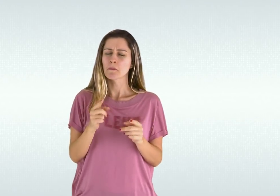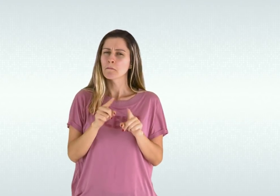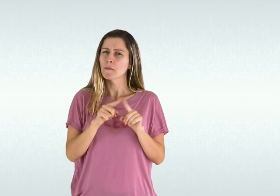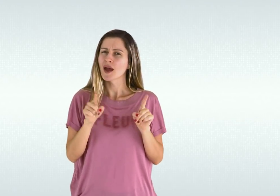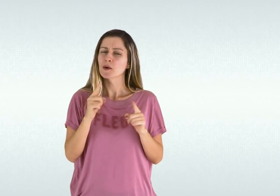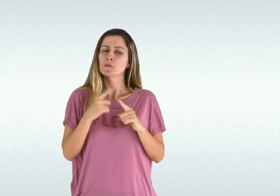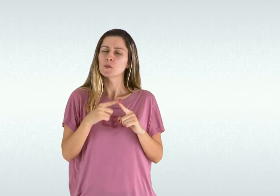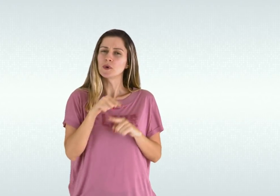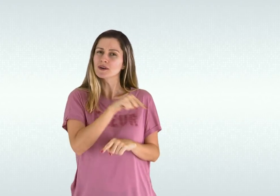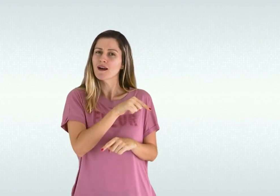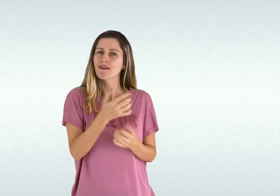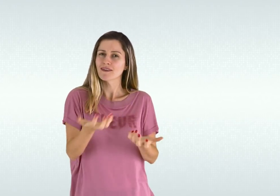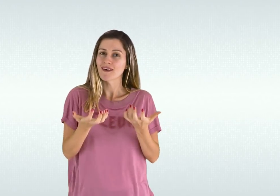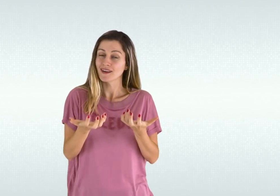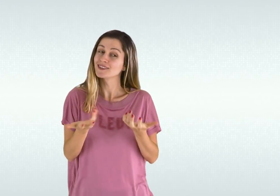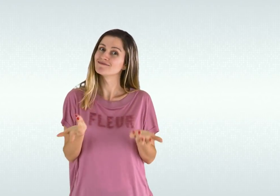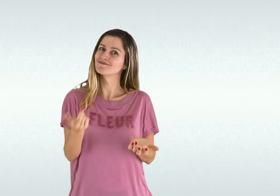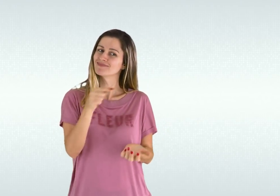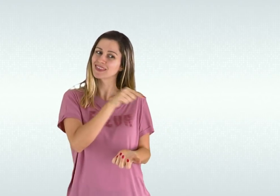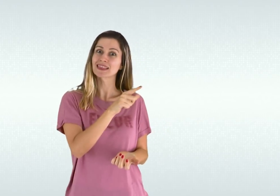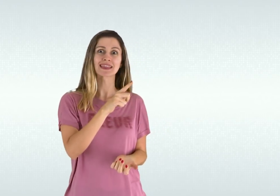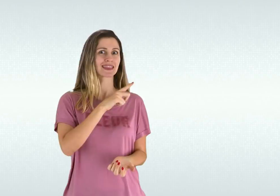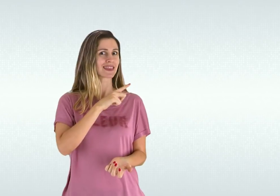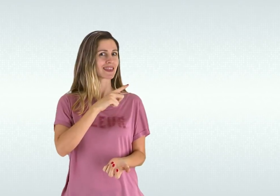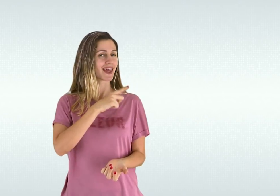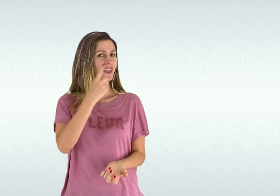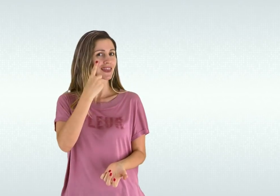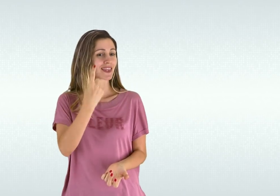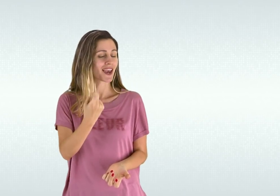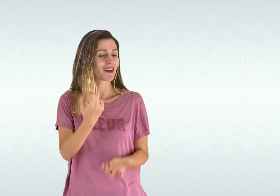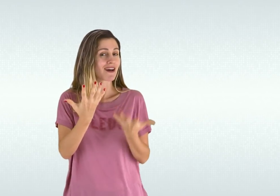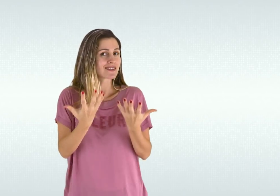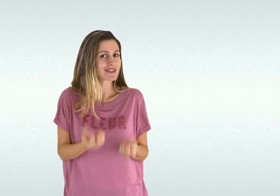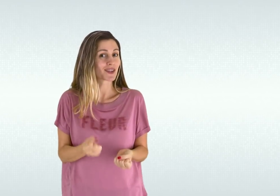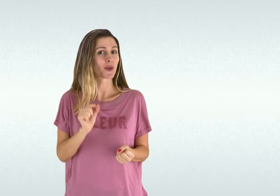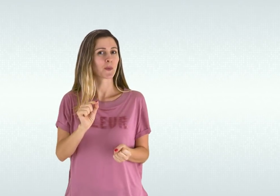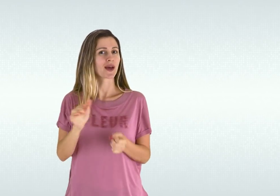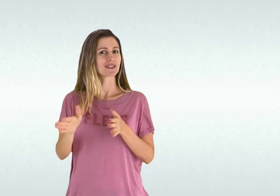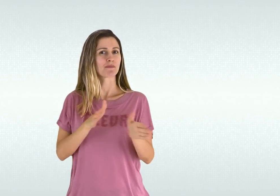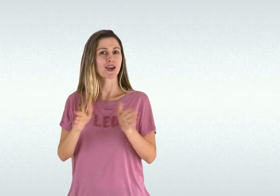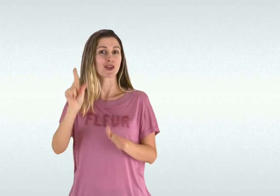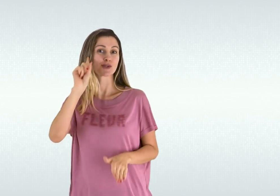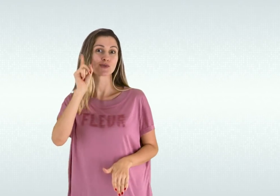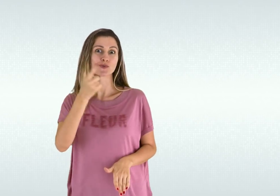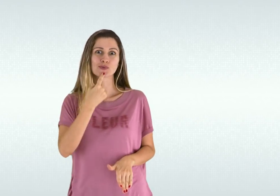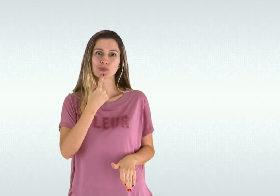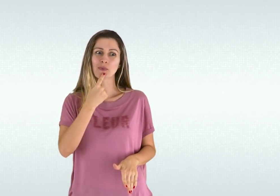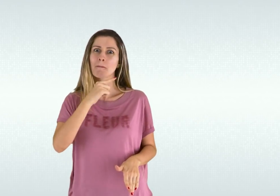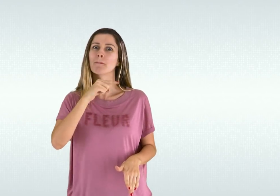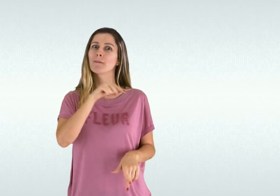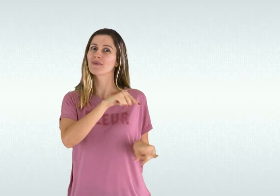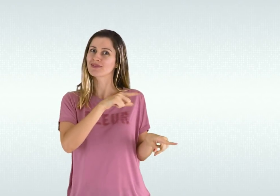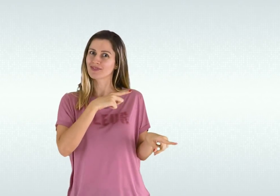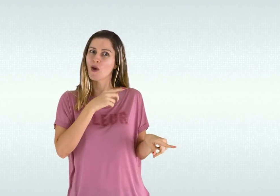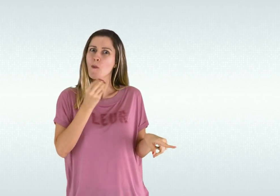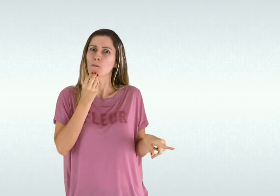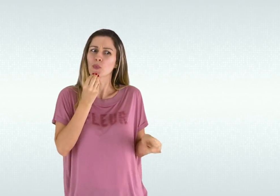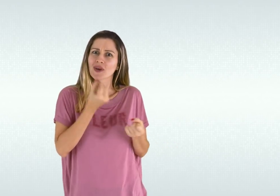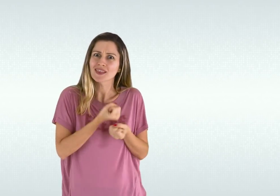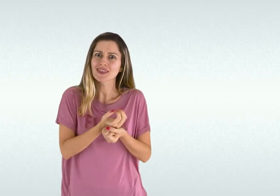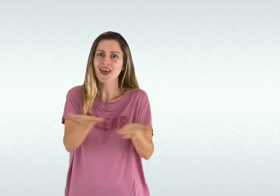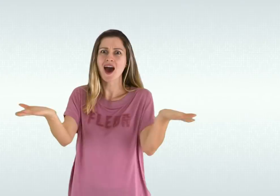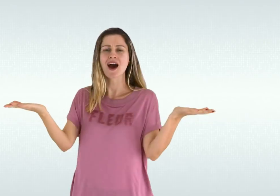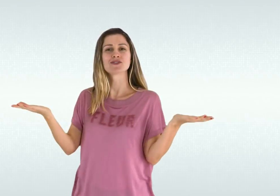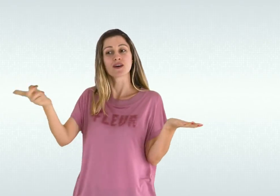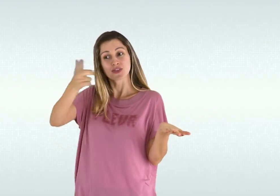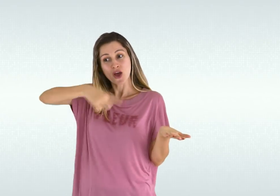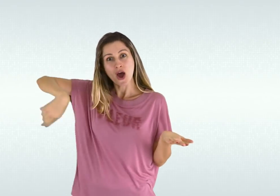Mas, qual o objetivo desta ação? Mostrar que o IFES se interessa pelas ações de acessibilidade para que nós surdos, possamos ver as oportunidades de formação e que o IFES,